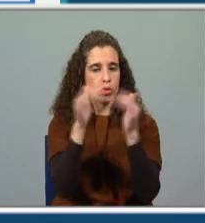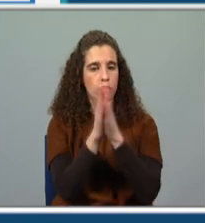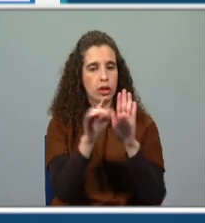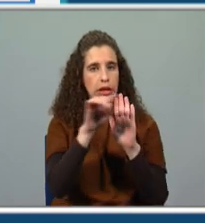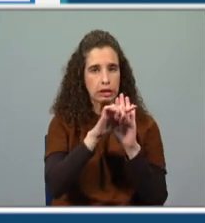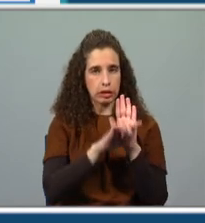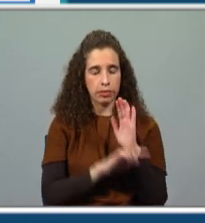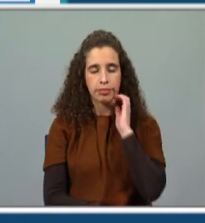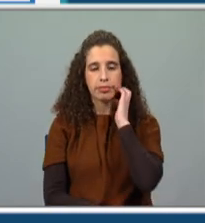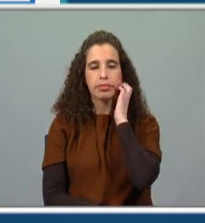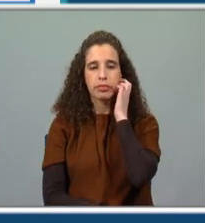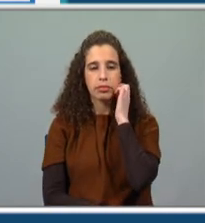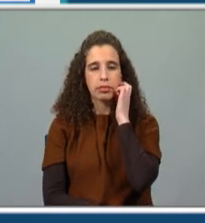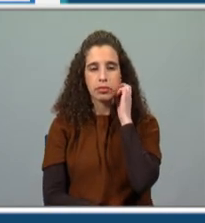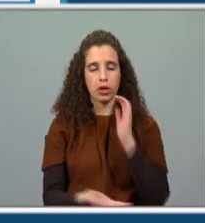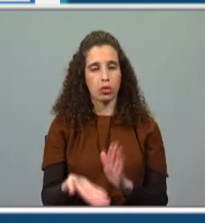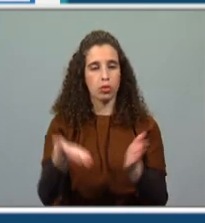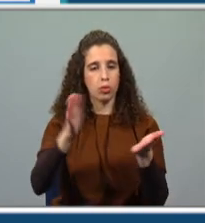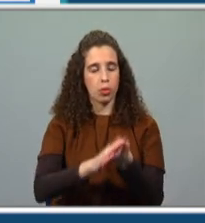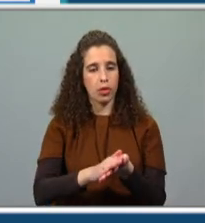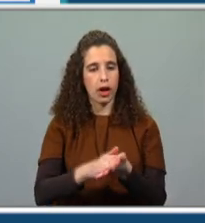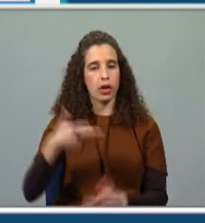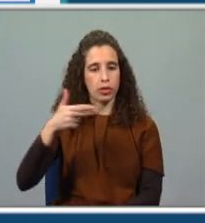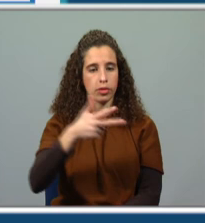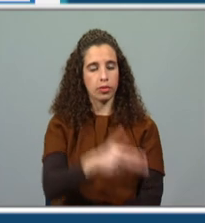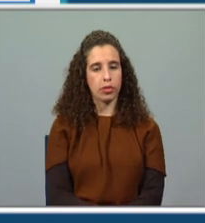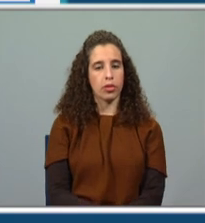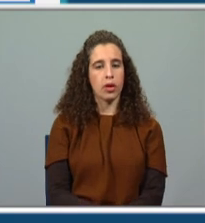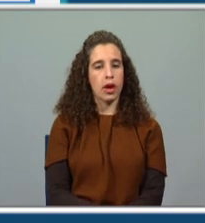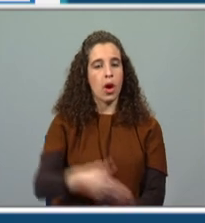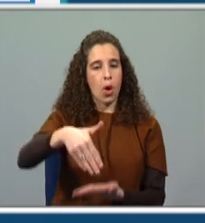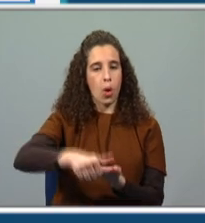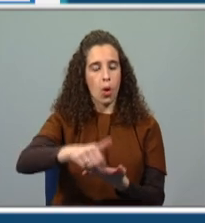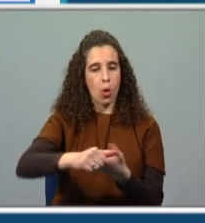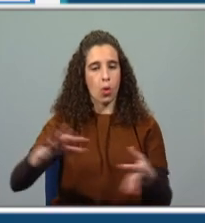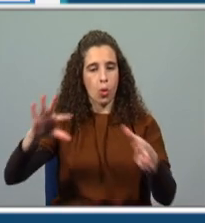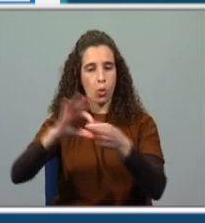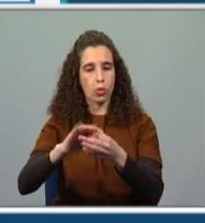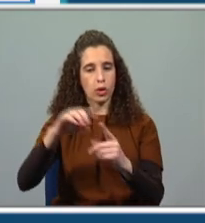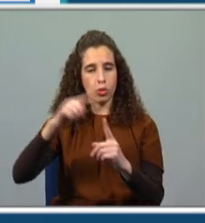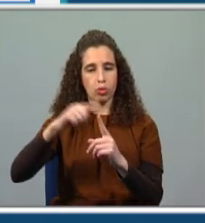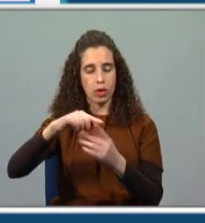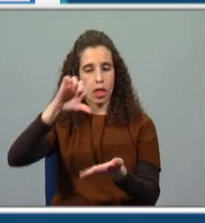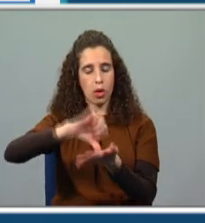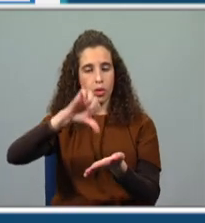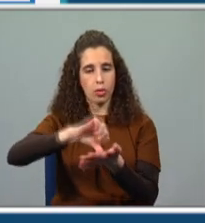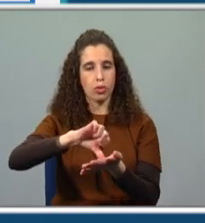tínhamos então dobrar a parte recortada ou agrafador unir os cantos ao centro do 然後我們把剪下來的部分折疊起來或訂書機將角落連接到中心